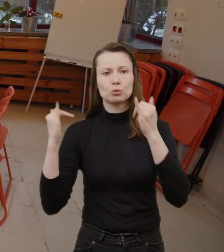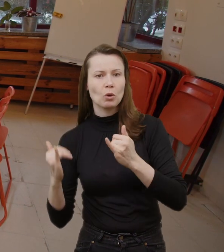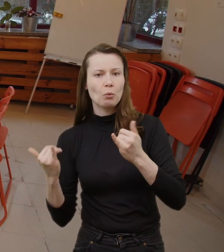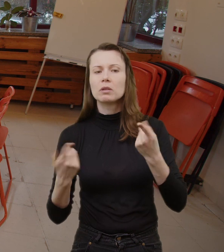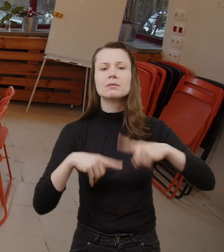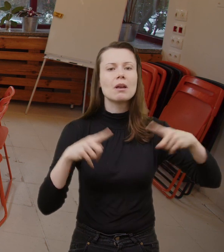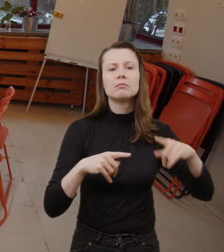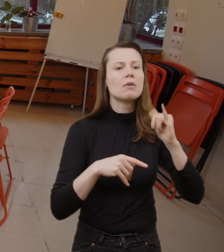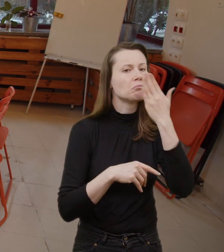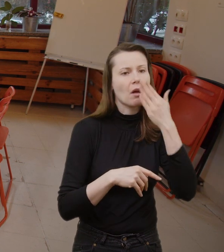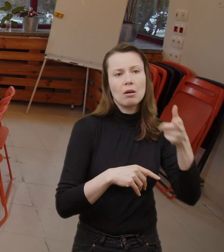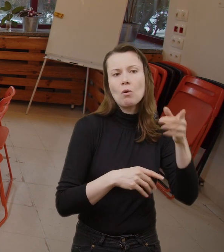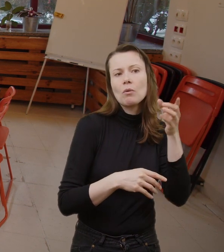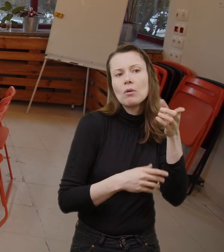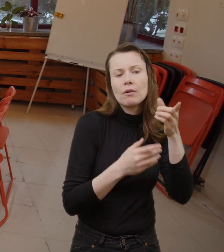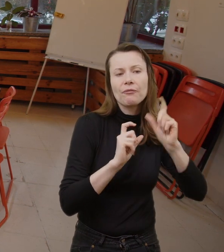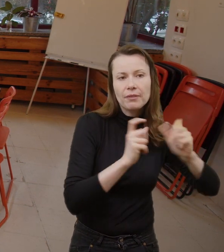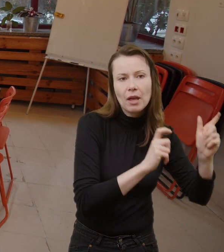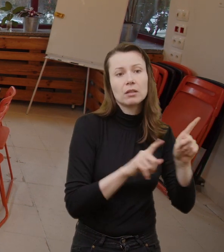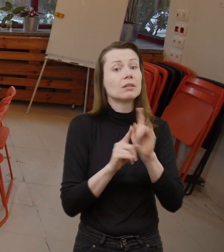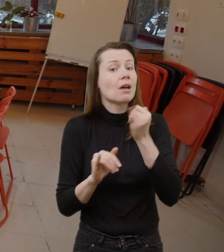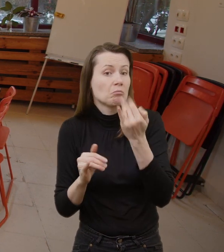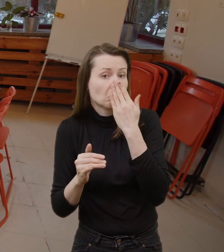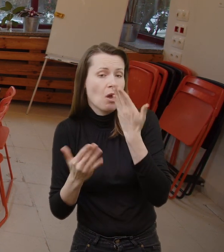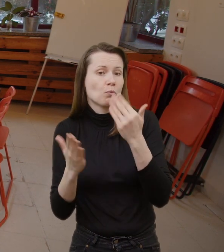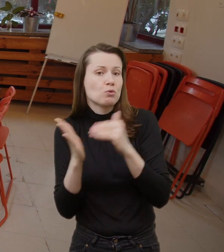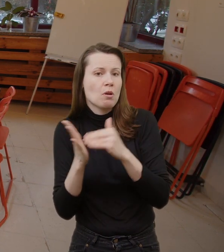Zależy to od tego jaki to rodzaj wydarzenia i jakie potrzeby mają nasi goście i gościnie.